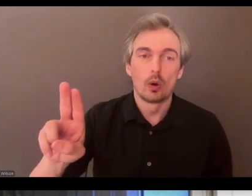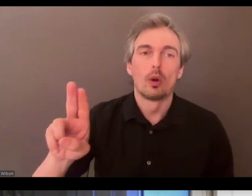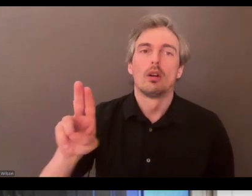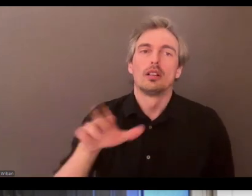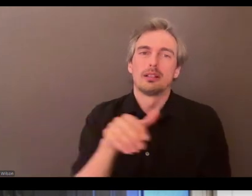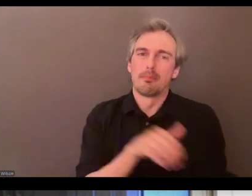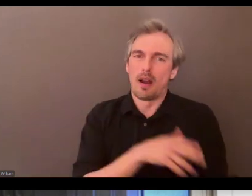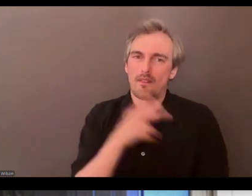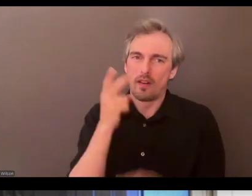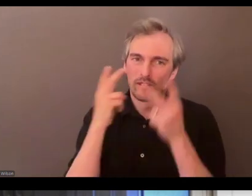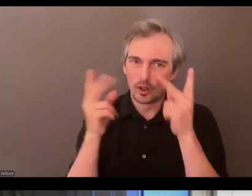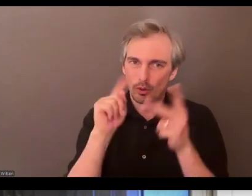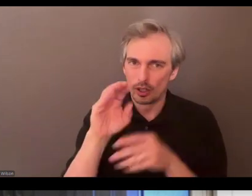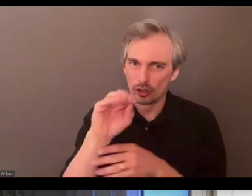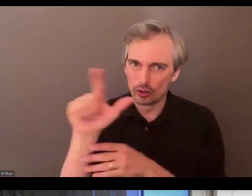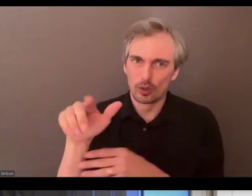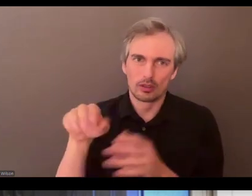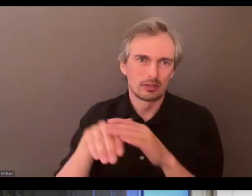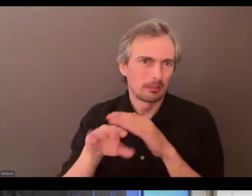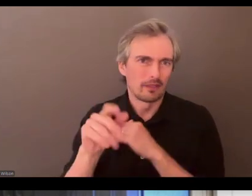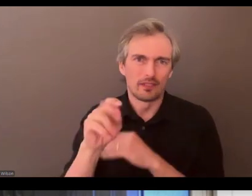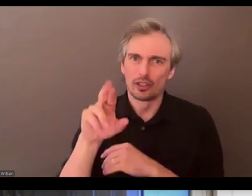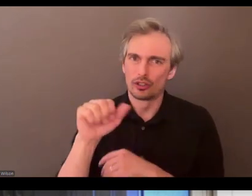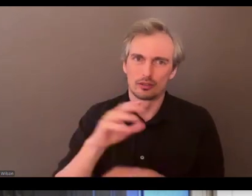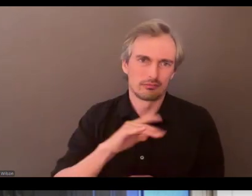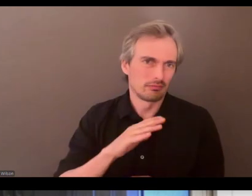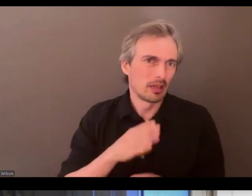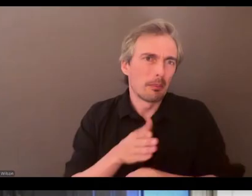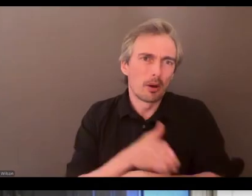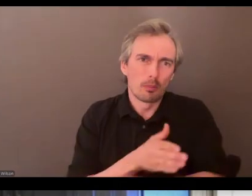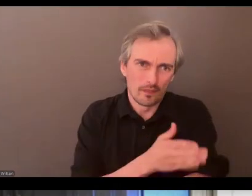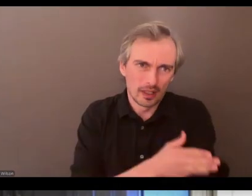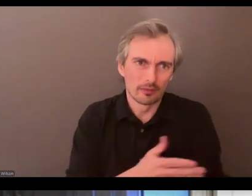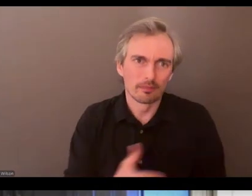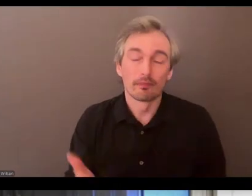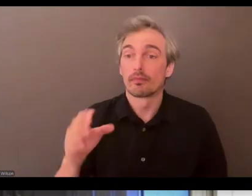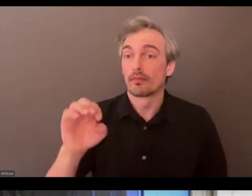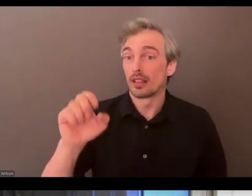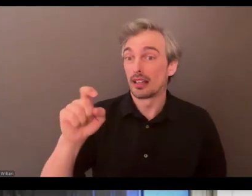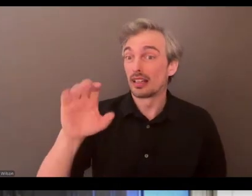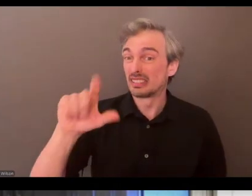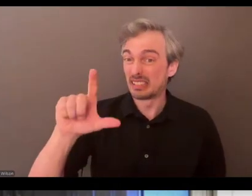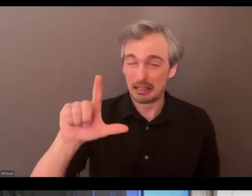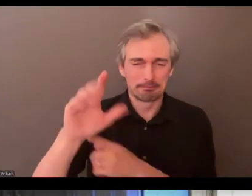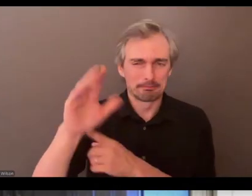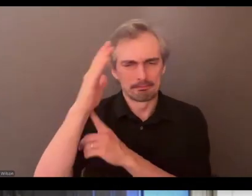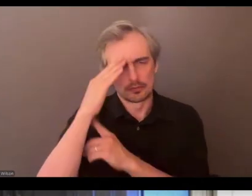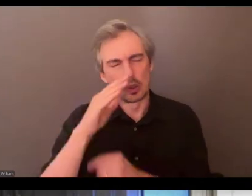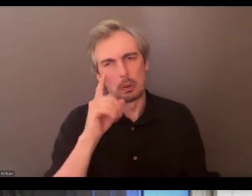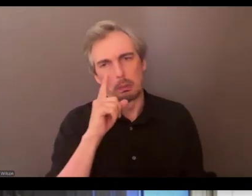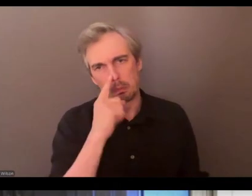退屈に感じるかもしれませんよね？とても、とても退屈。 でも本当に見過ごされがちです。